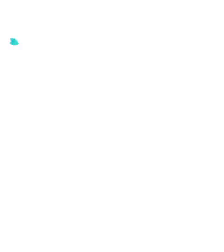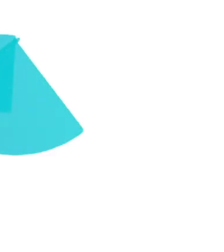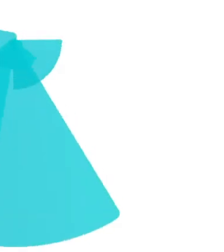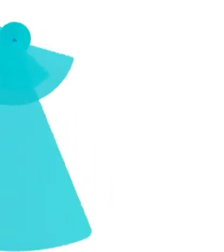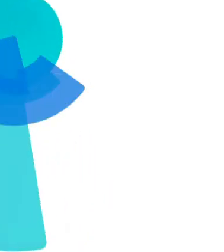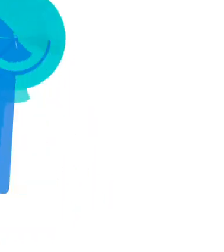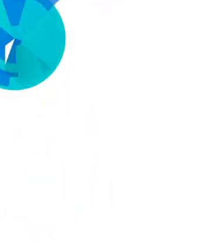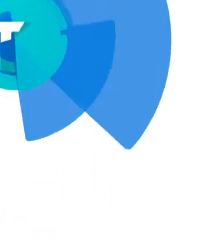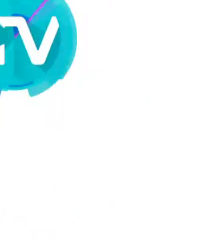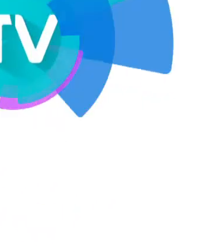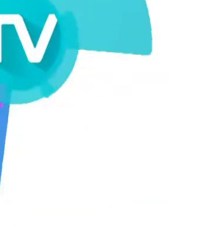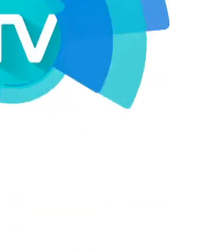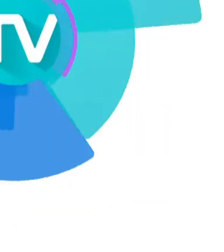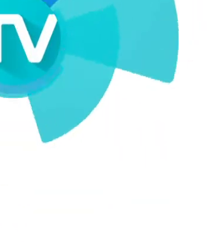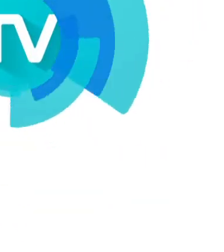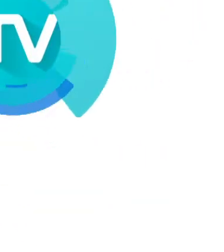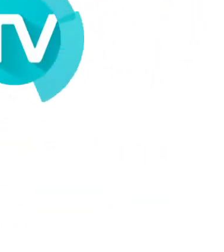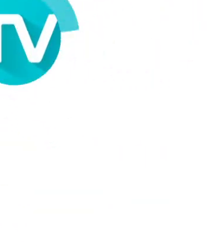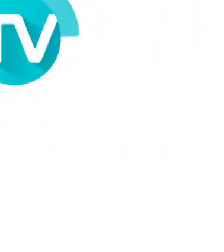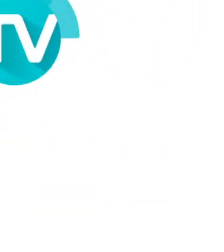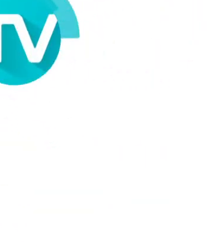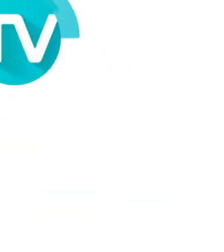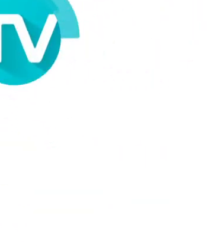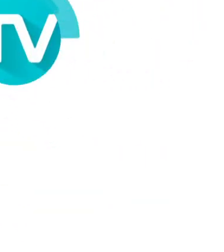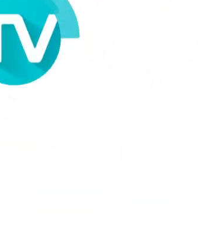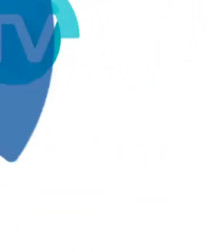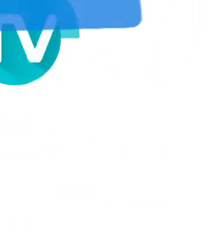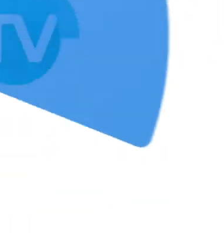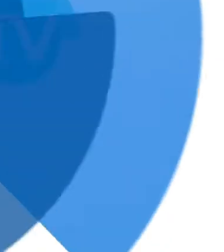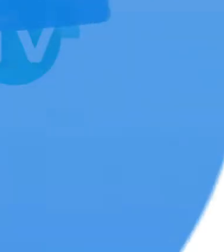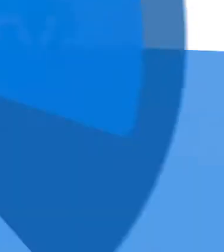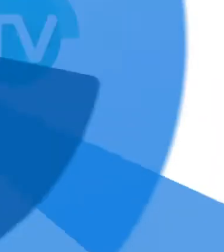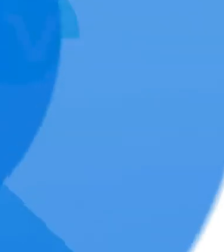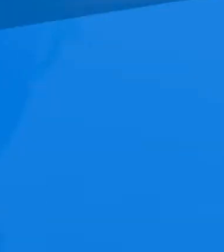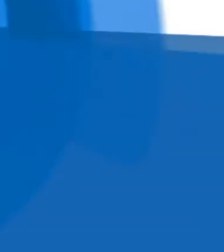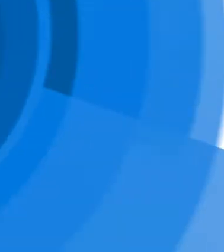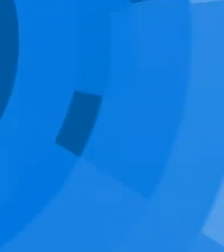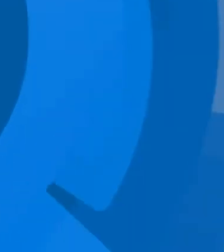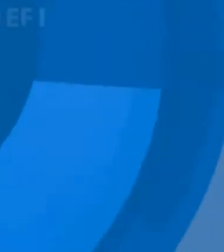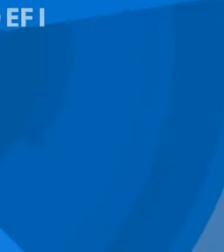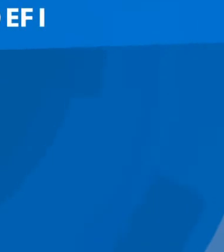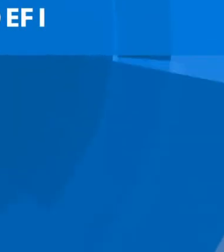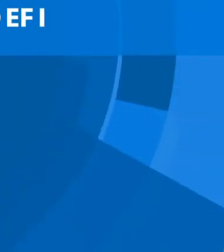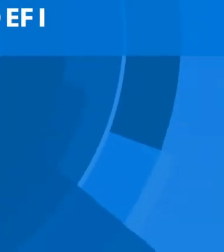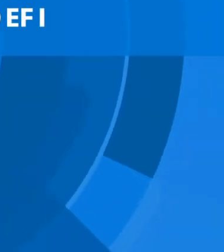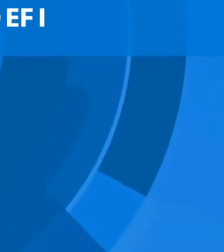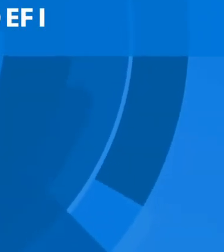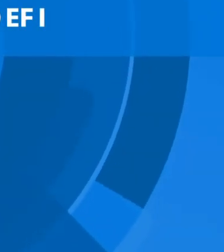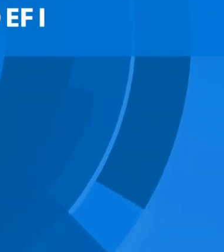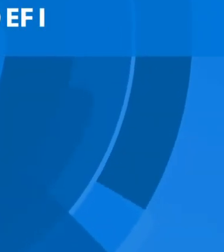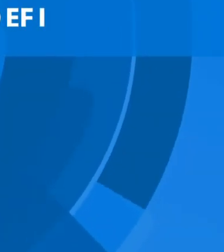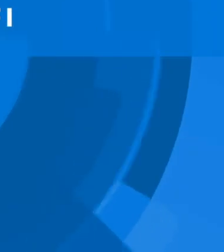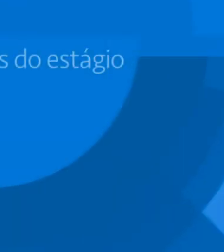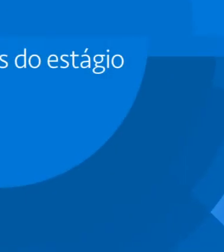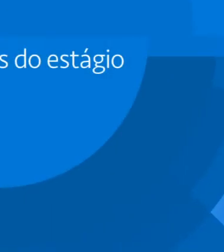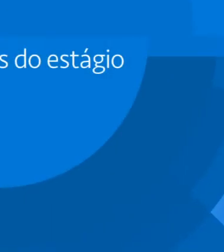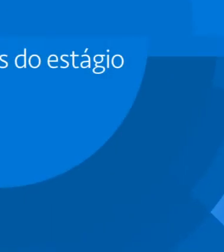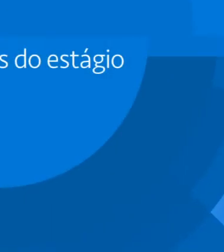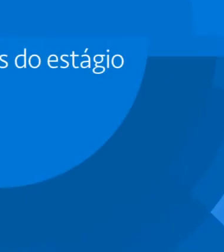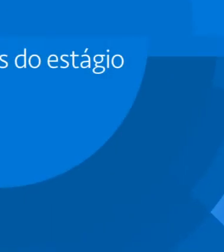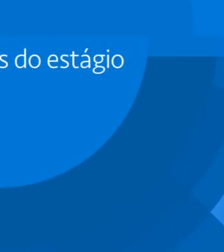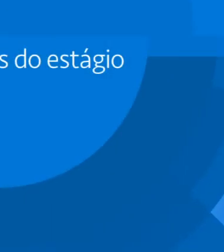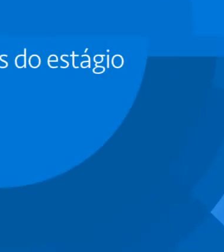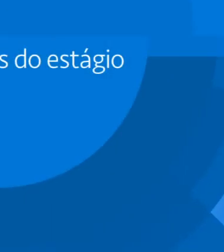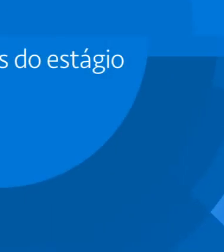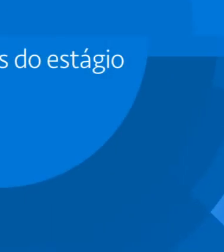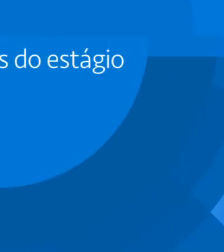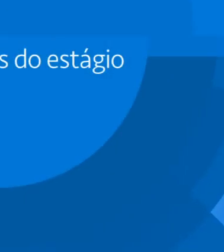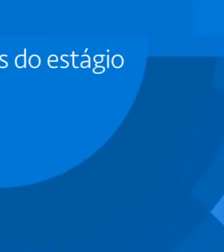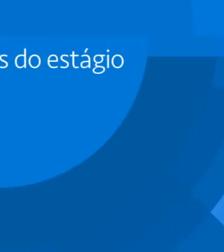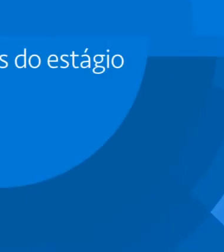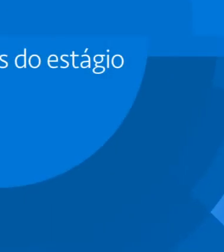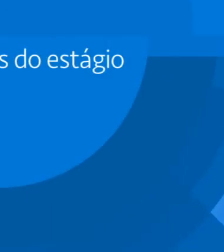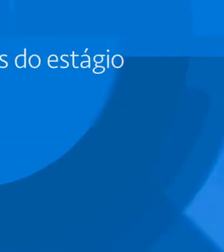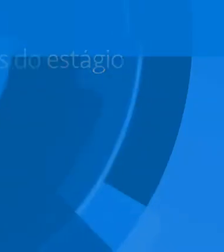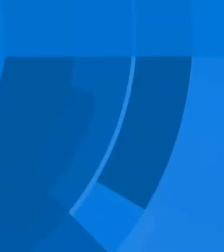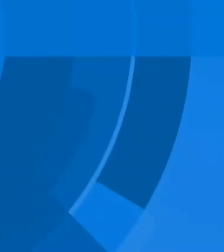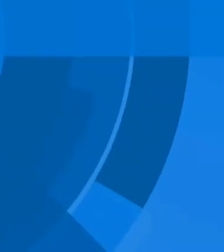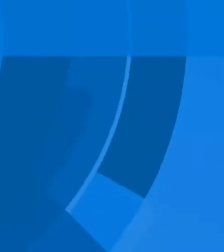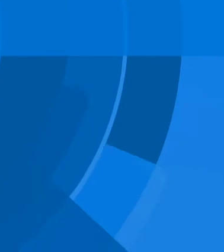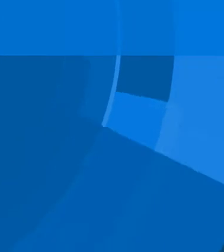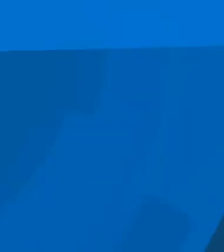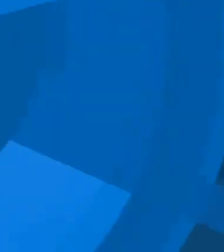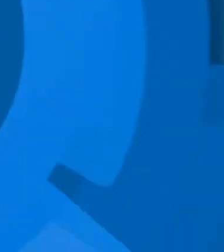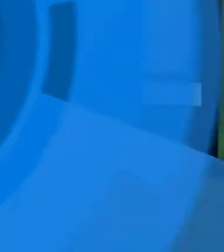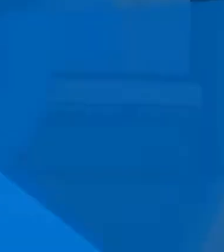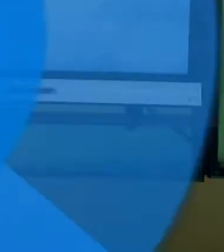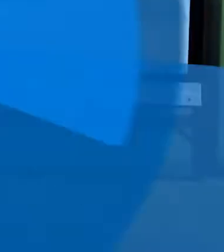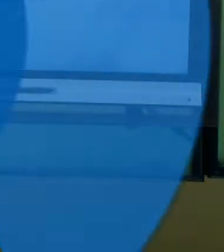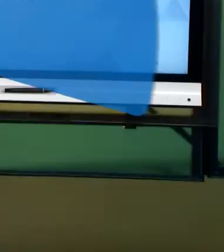[MÚSICA]